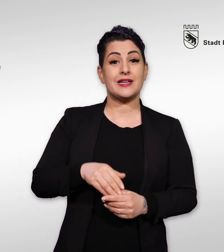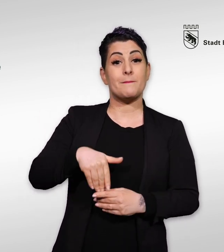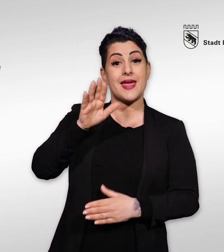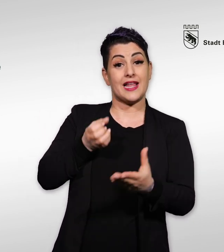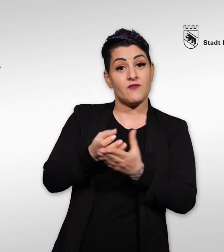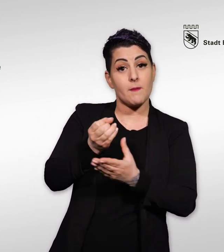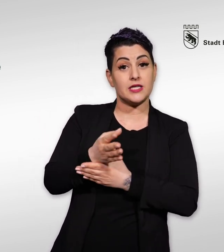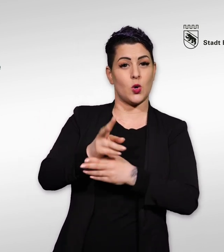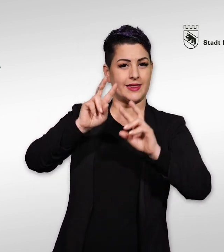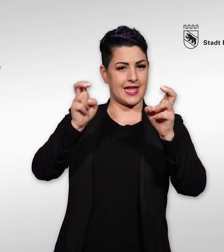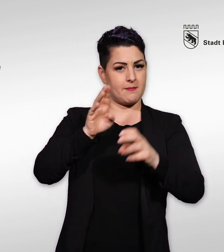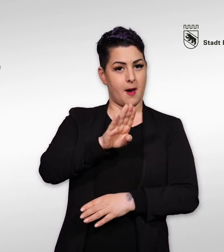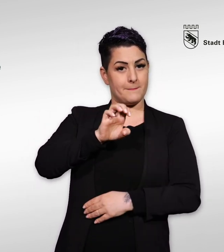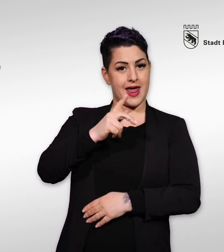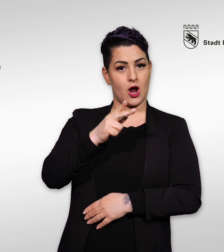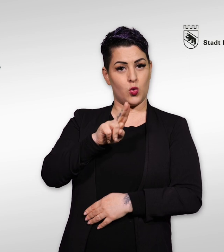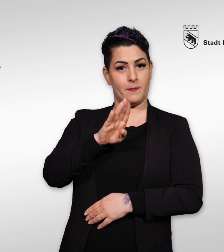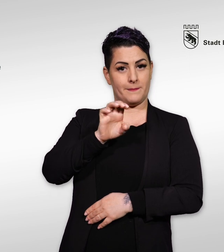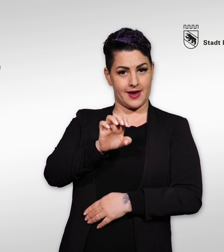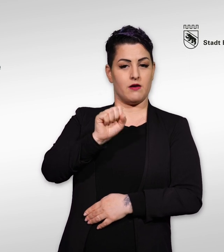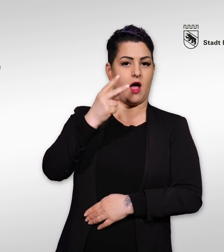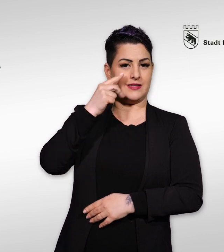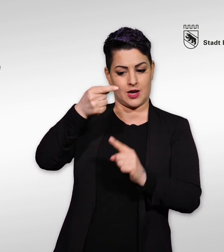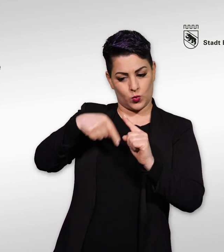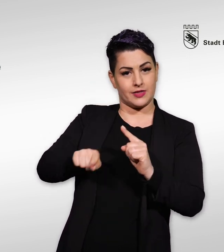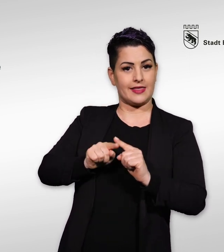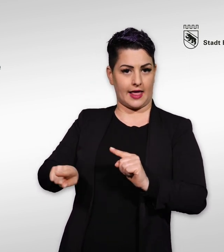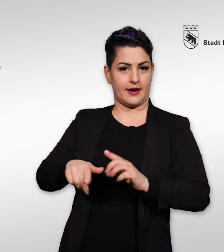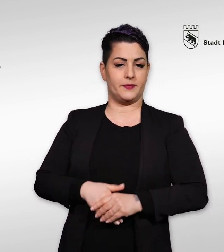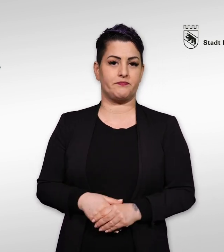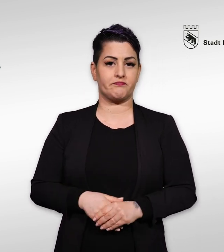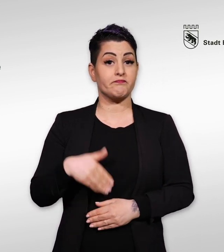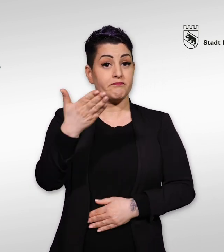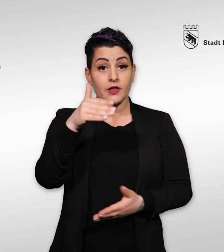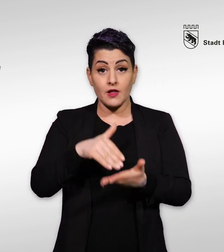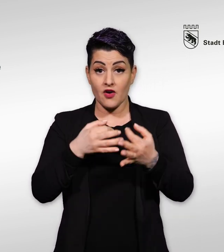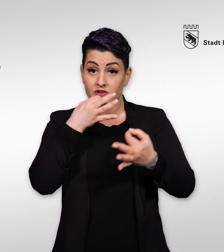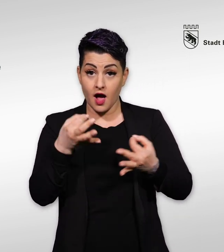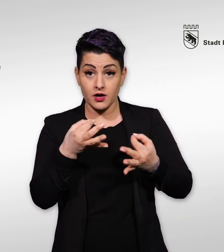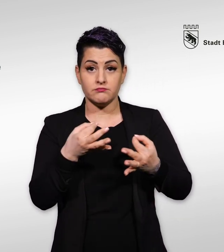Mehr Informationen zur «BeKuBe» finden Sie im Link unter diesem Video. Haben Sie Fragen?